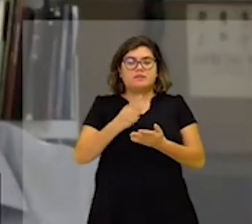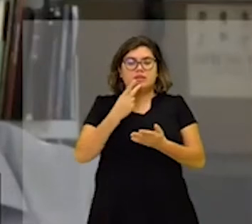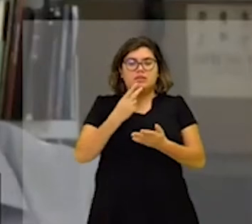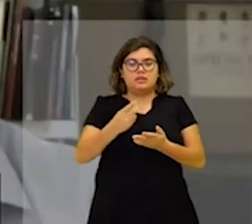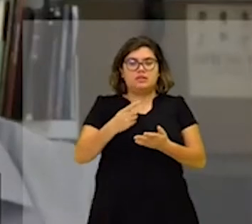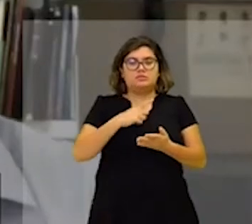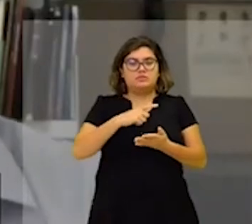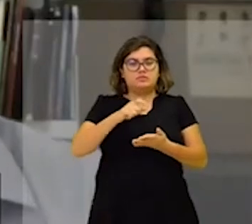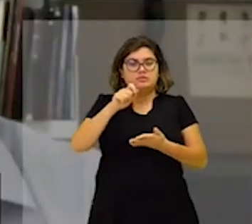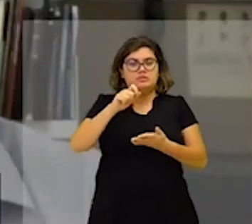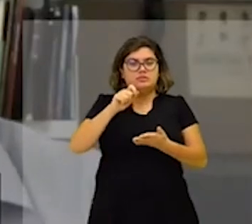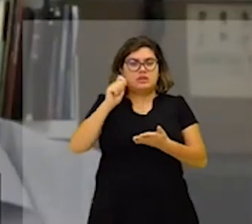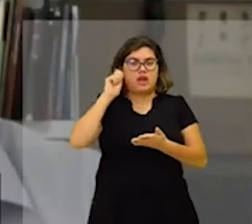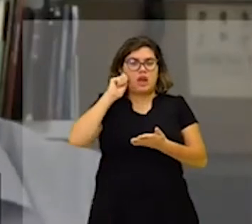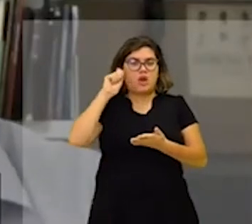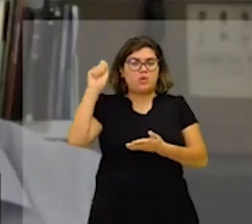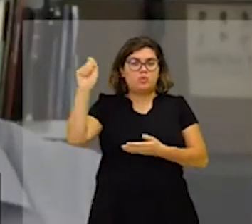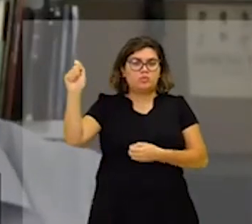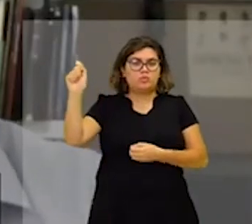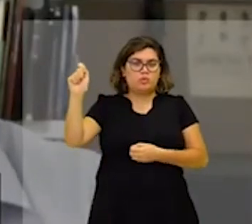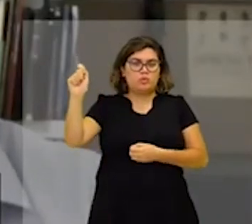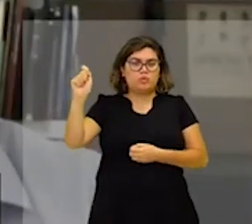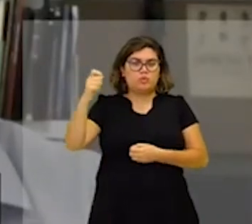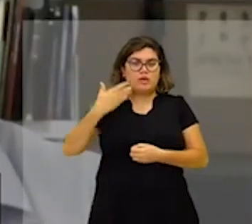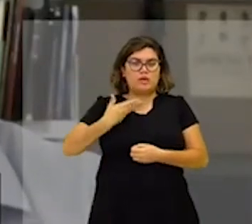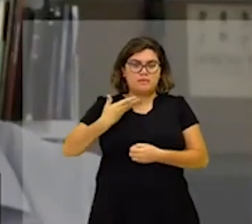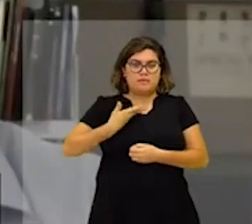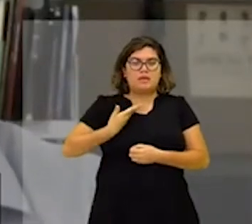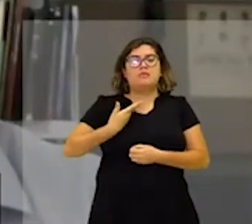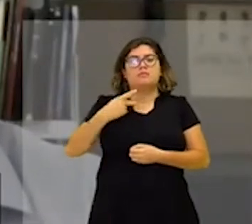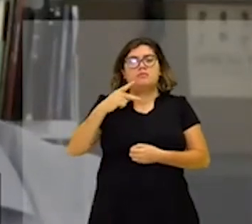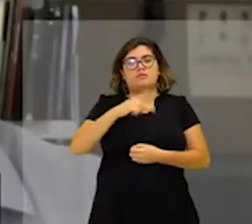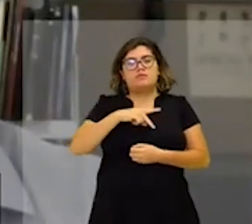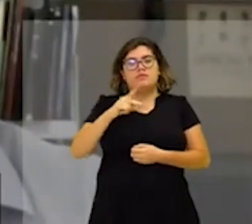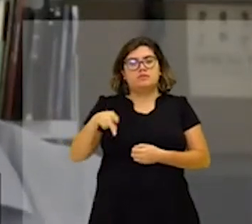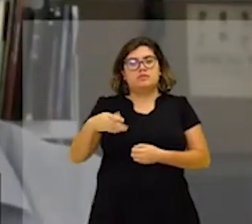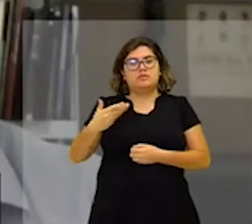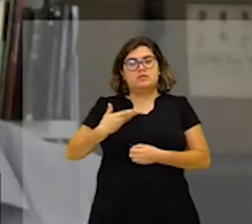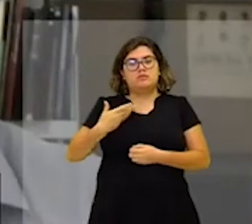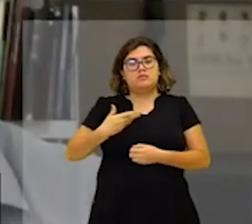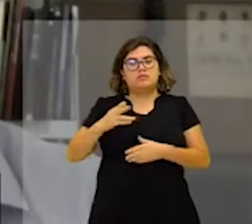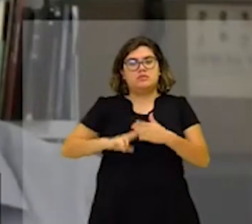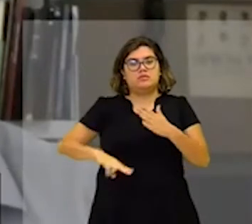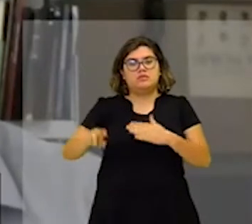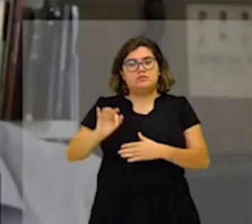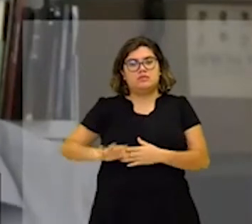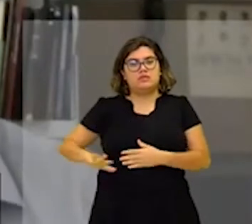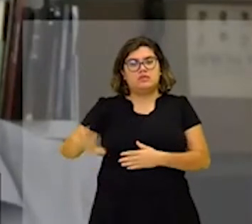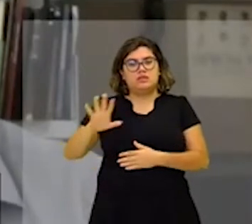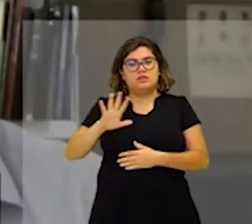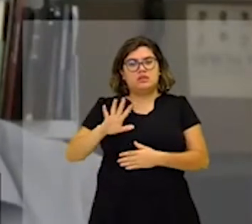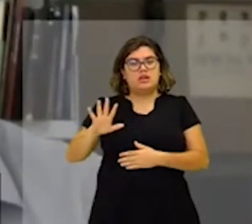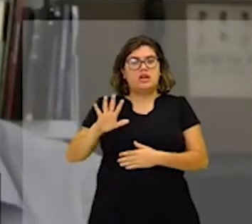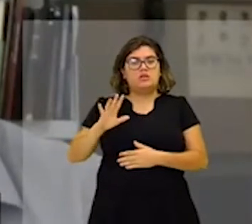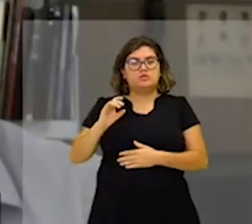sertanejos um um amigo professor da Universidade Federal de Ouro Preto E aí do futebol nem todos os